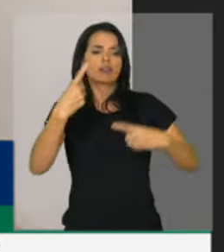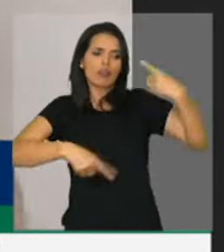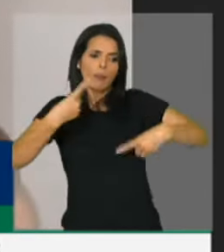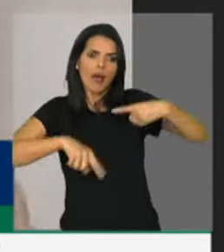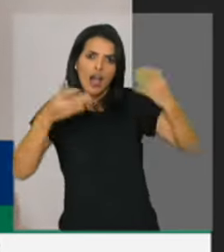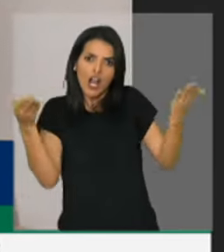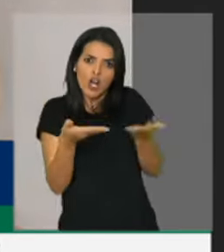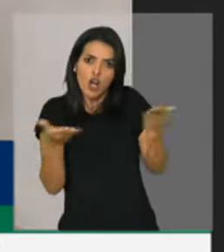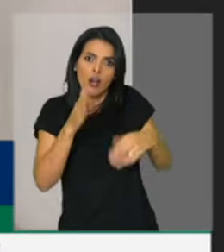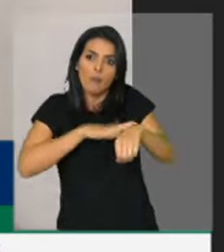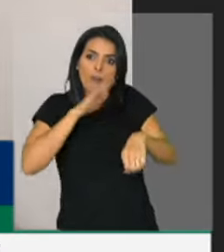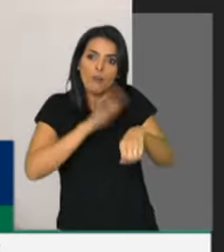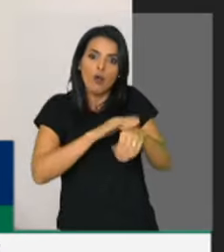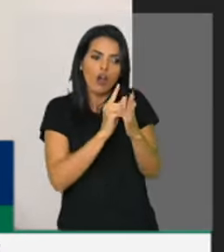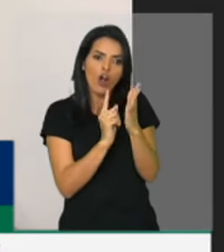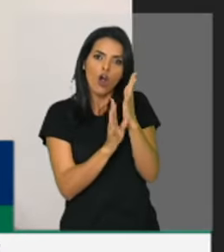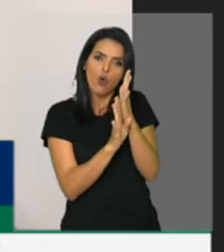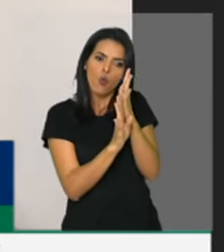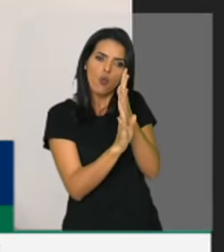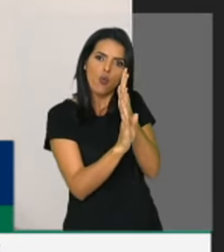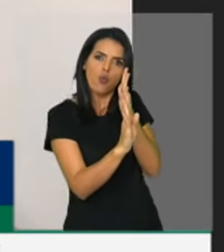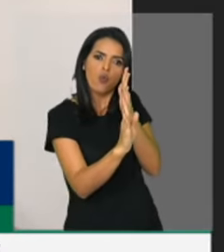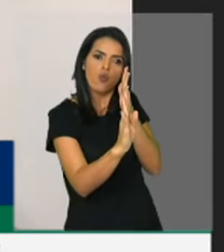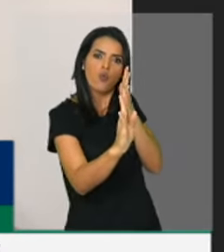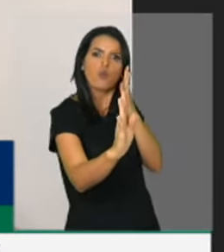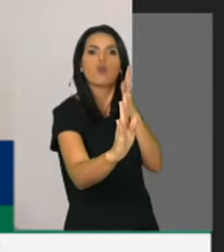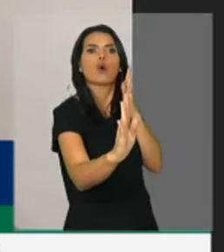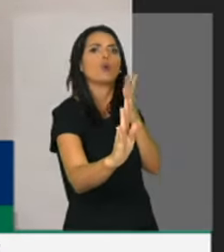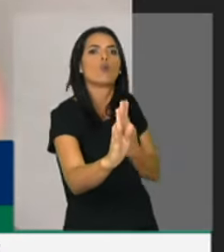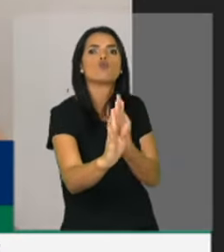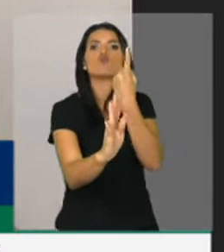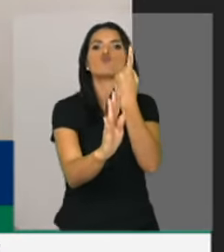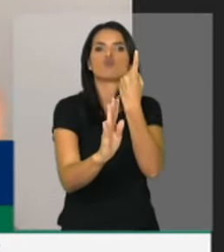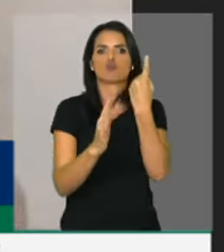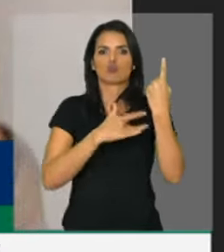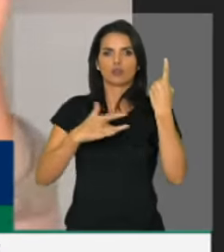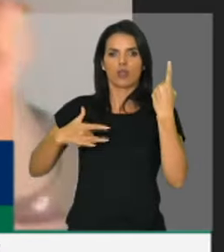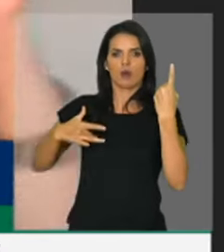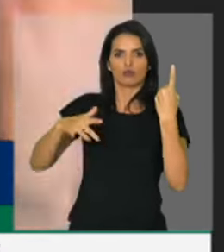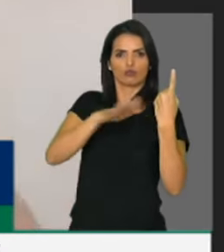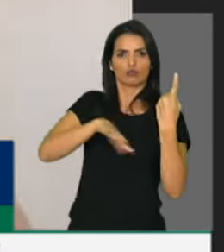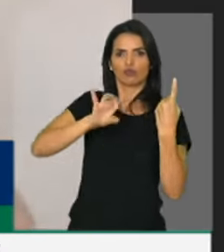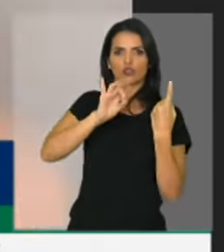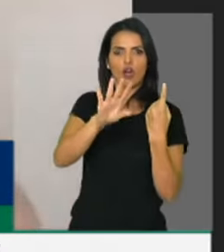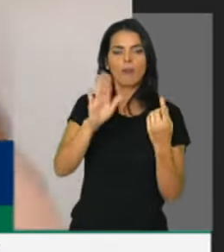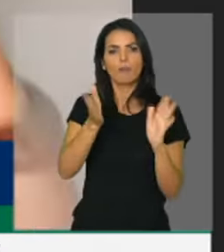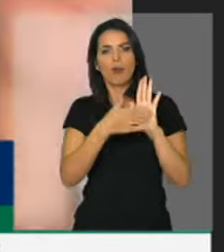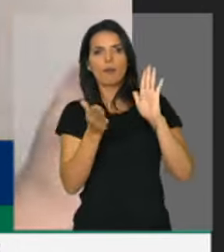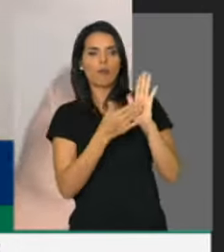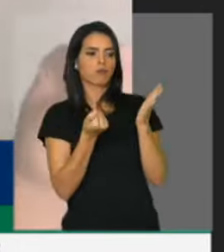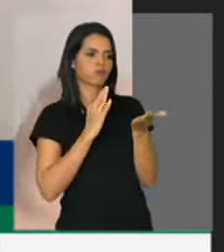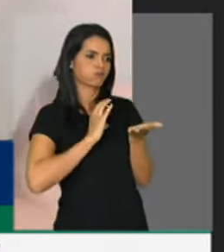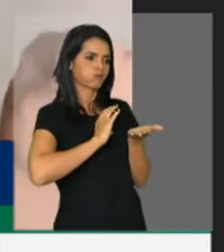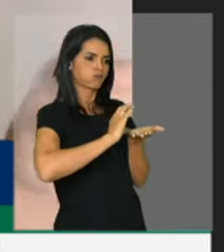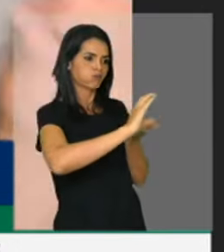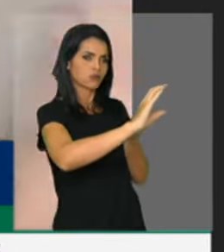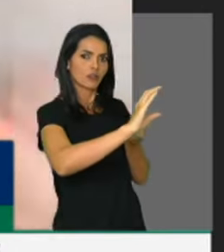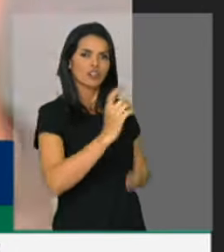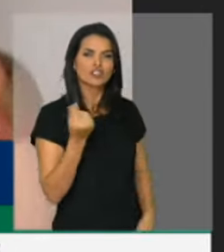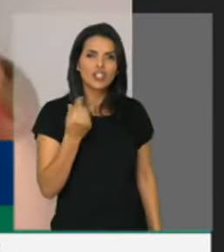OS SERVIÇOS DE SAÚDE. E NÃO PROPOSTA DE DESTINAR RECURSO PÚBLICO PARA INICIATIVAS PRIVADAS.... QUE NÓS NEM